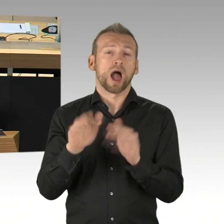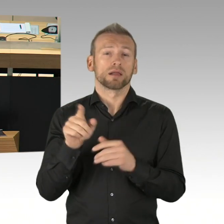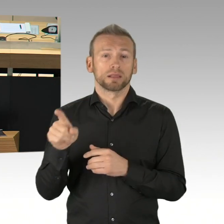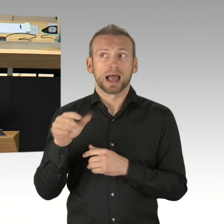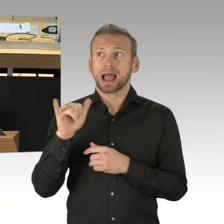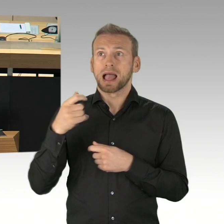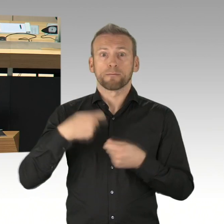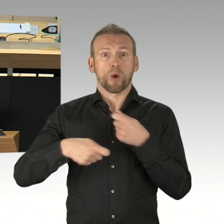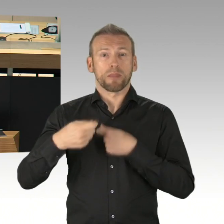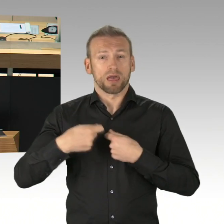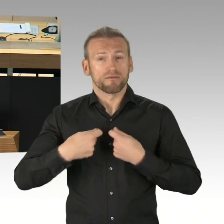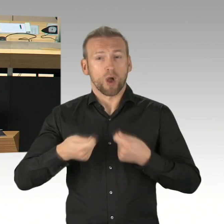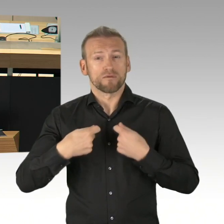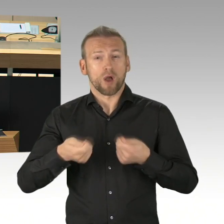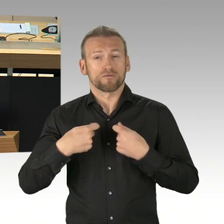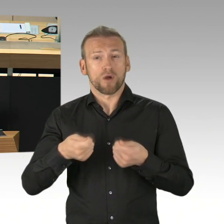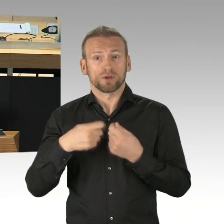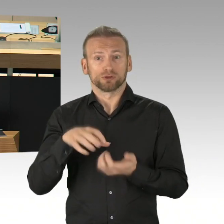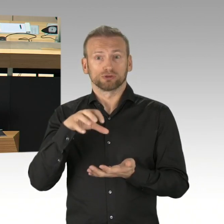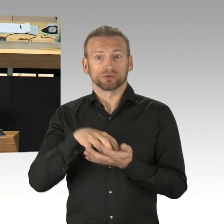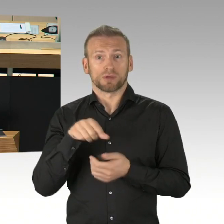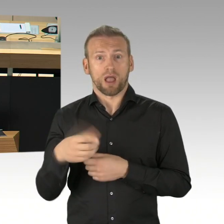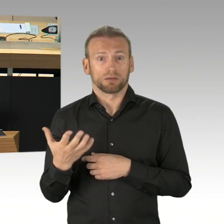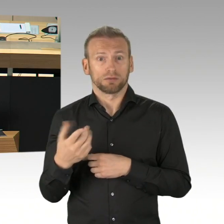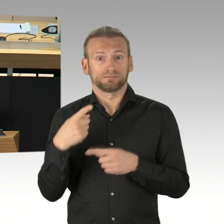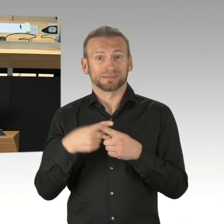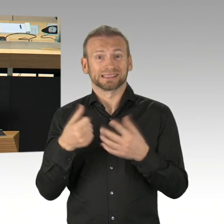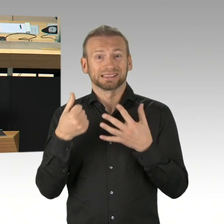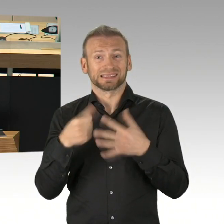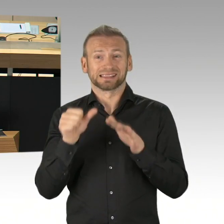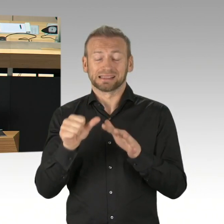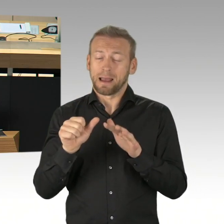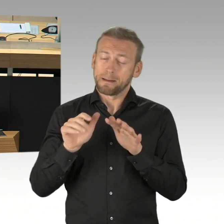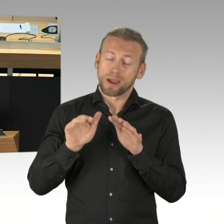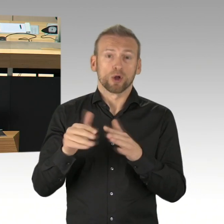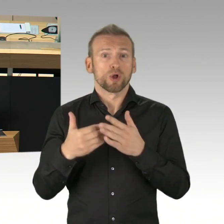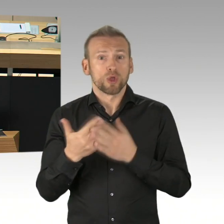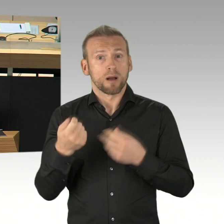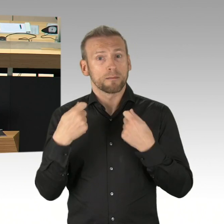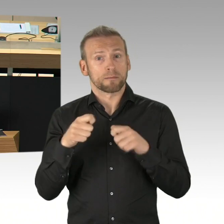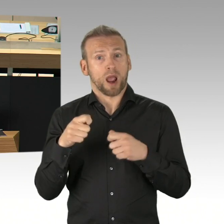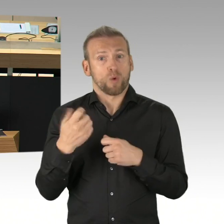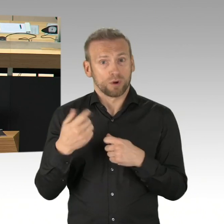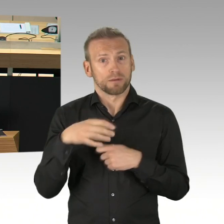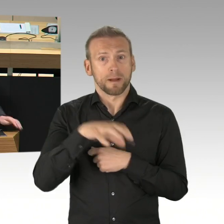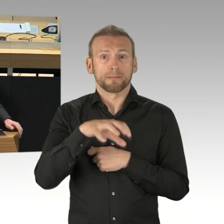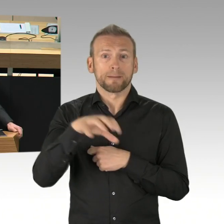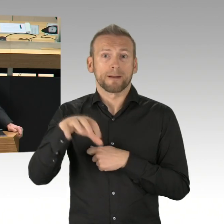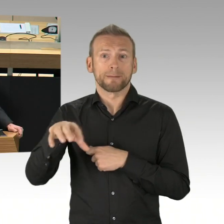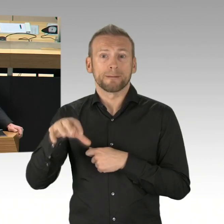aber wir wollen dieses Mietkarussell, wir wollen die Spekulation auf Kauf und Verkauf mit der Spekulation auf immer höhere Mieten,